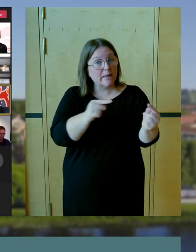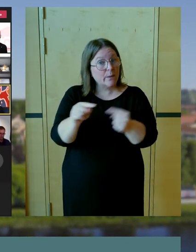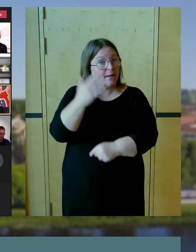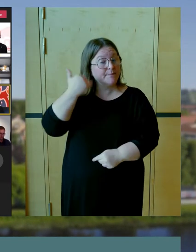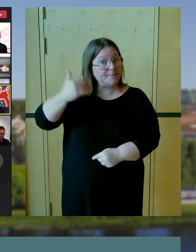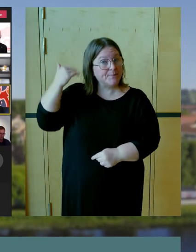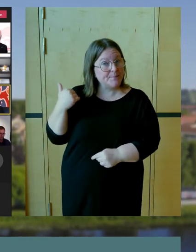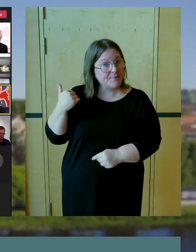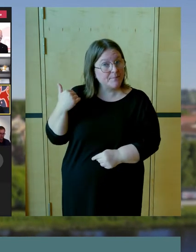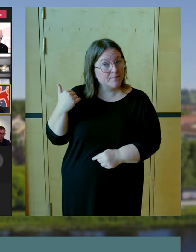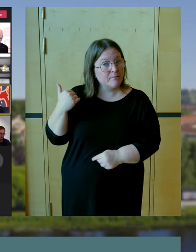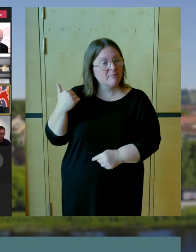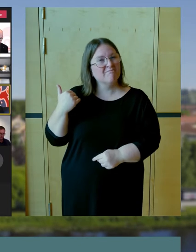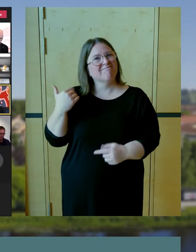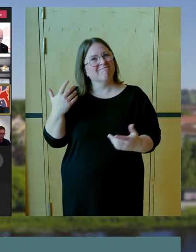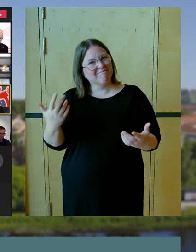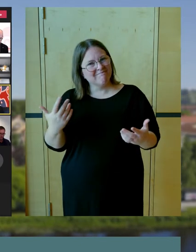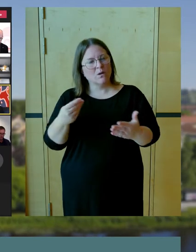Sen det här med kostnadseffektivt